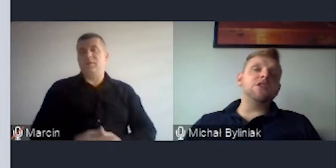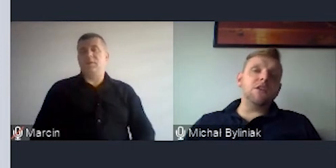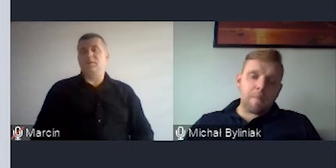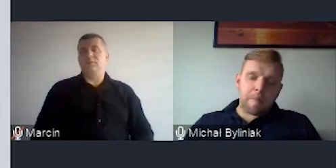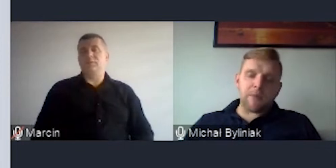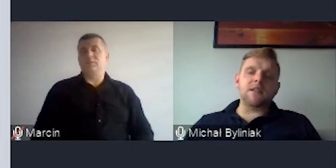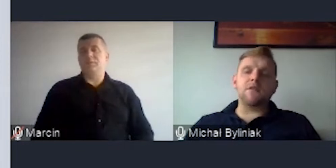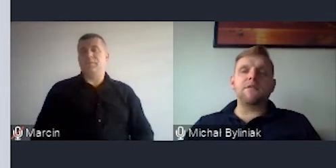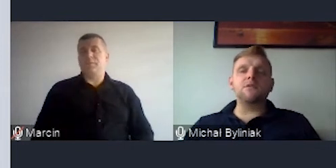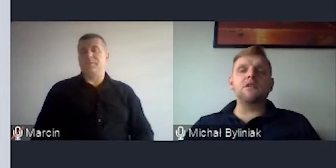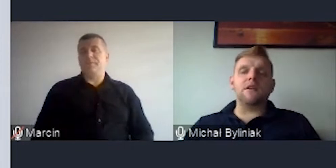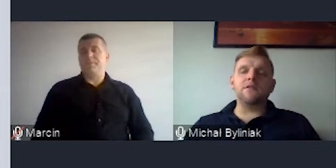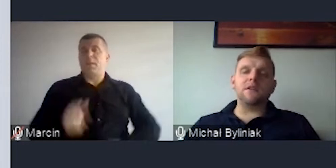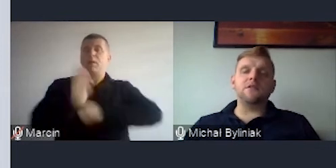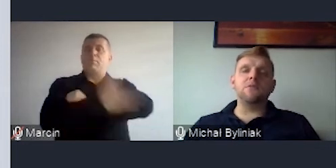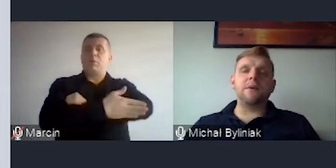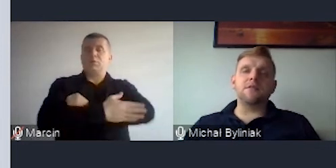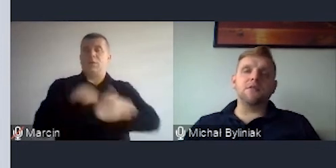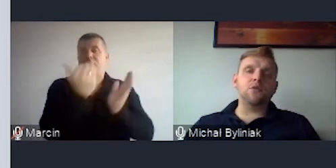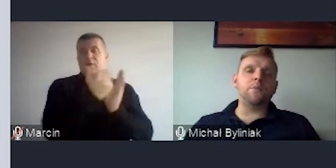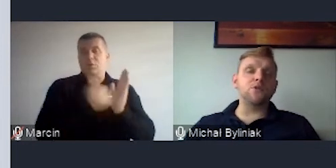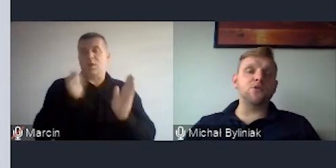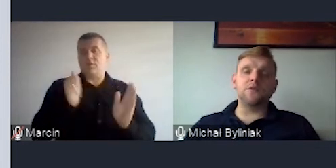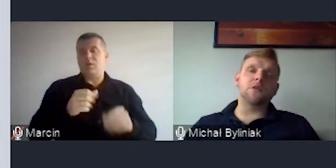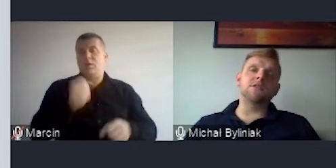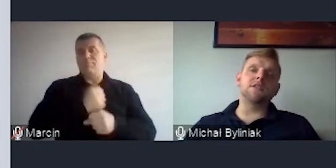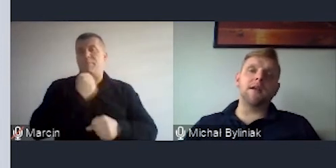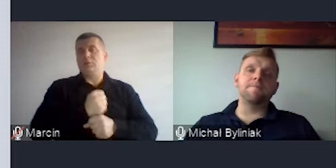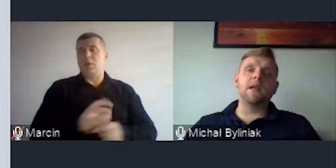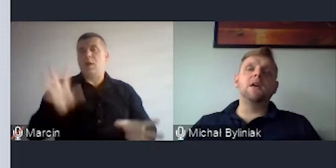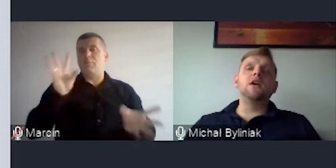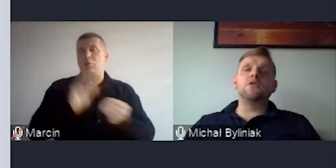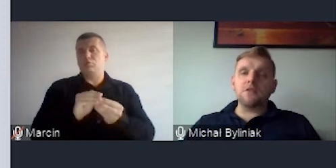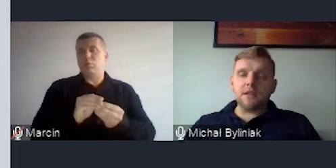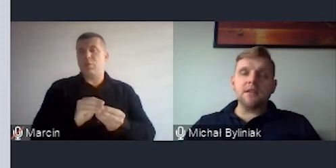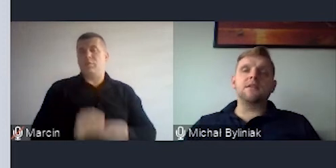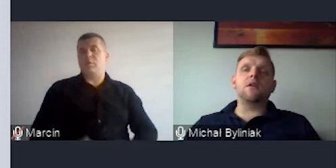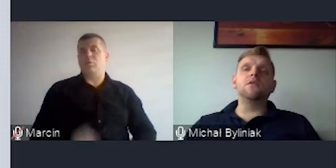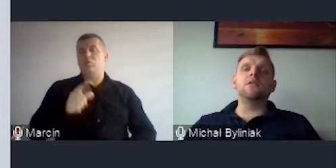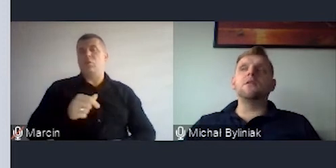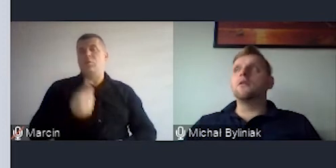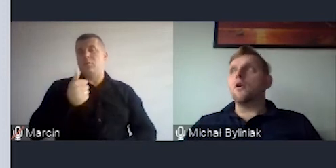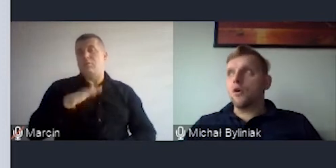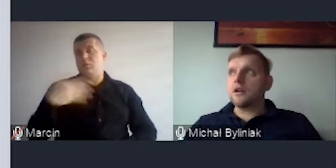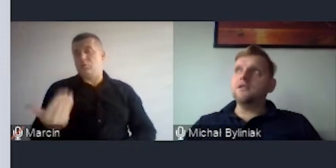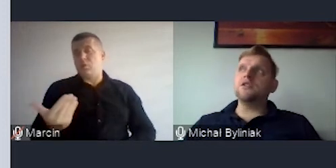Czyli podstawowe warunki kwalifikowalności personelu, podsumowując je, to z jednej strony ograniczenie,